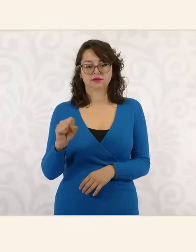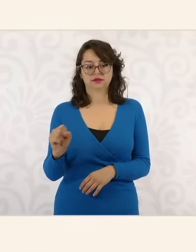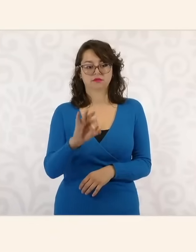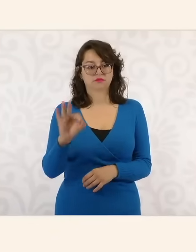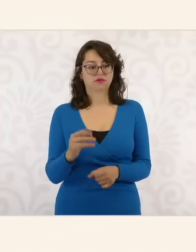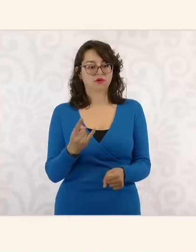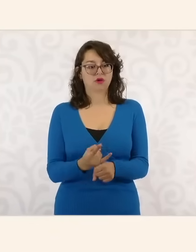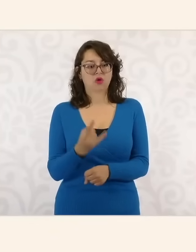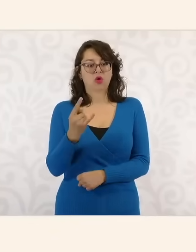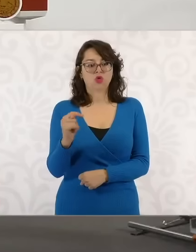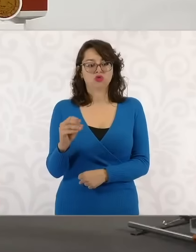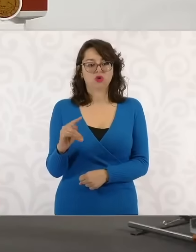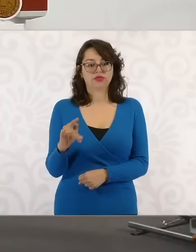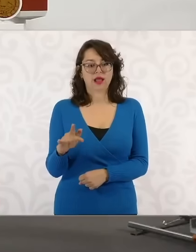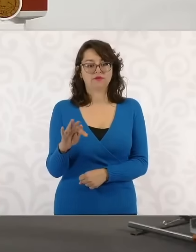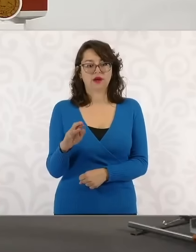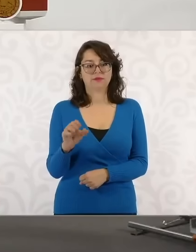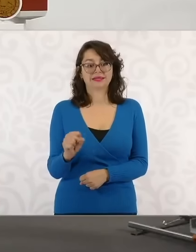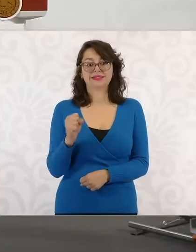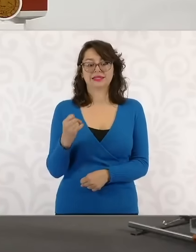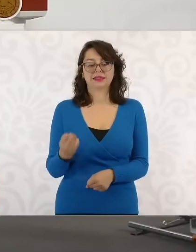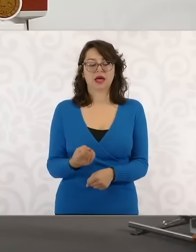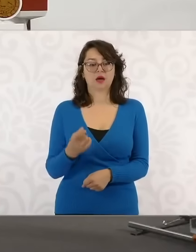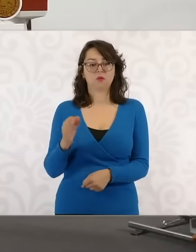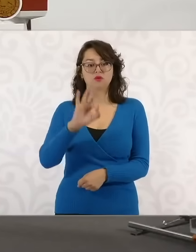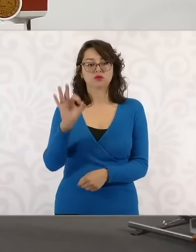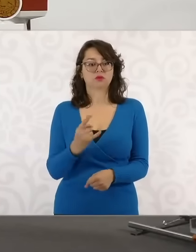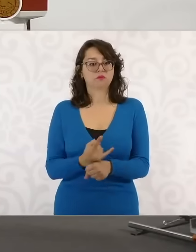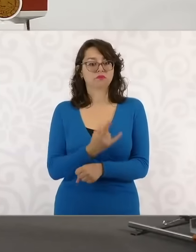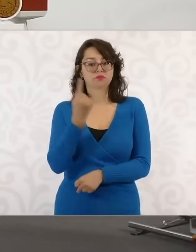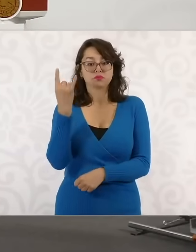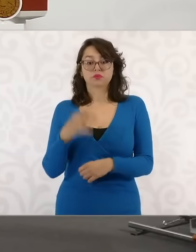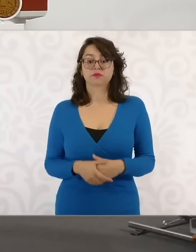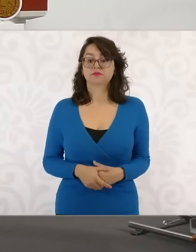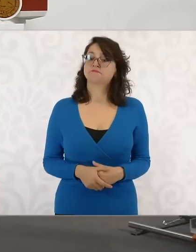61% en cumplimiento. Siguiente. Son compañías que ustedes pueden ver, no han entregado ni la mitad